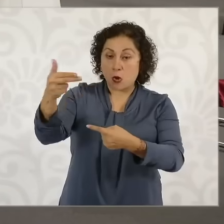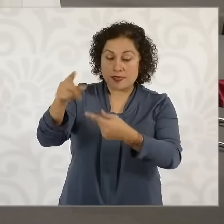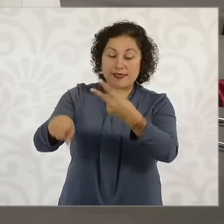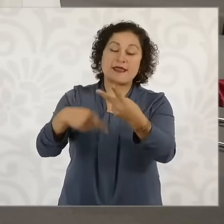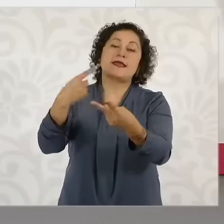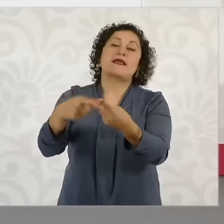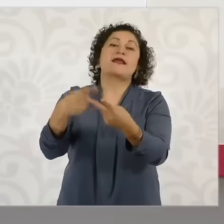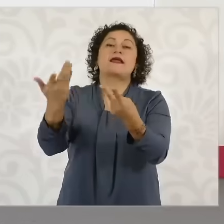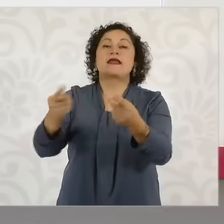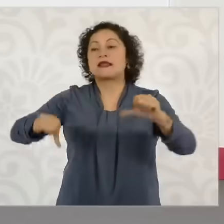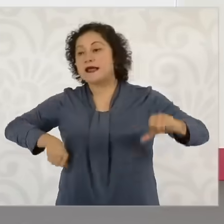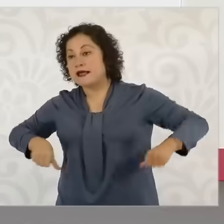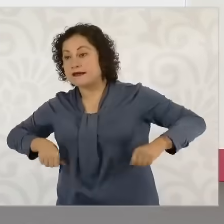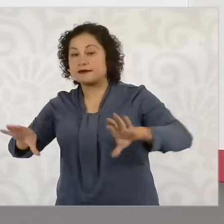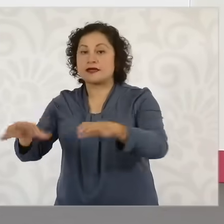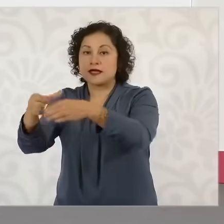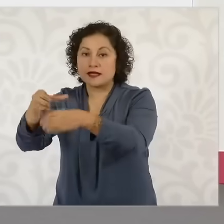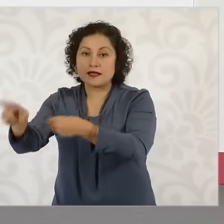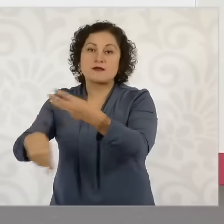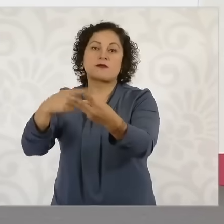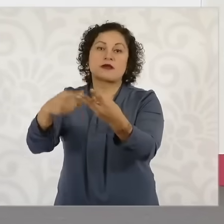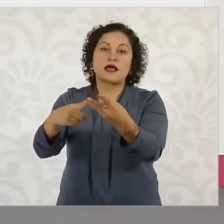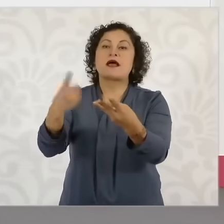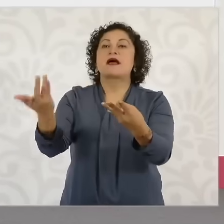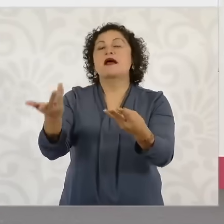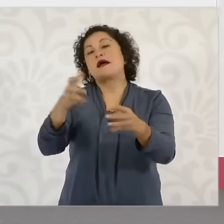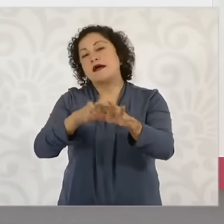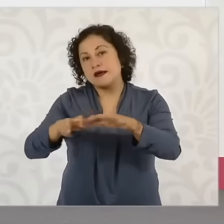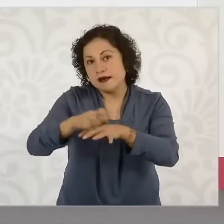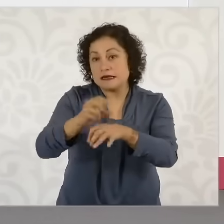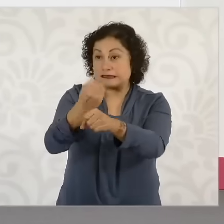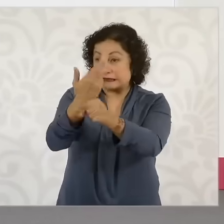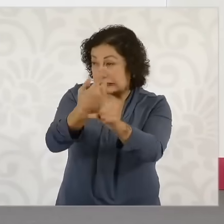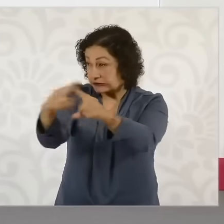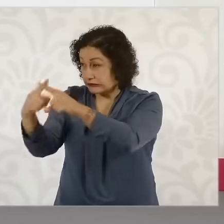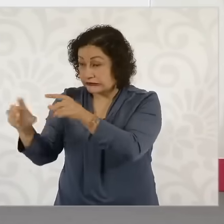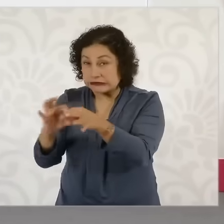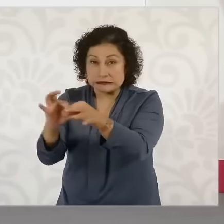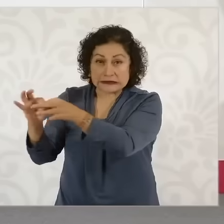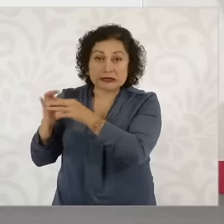Turismo, con Relaciones Exteriores, con Economía, están dando resultados. Como conclusión puedo